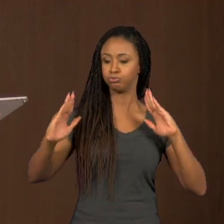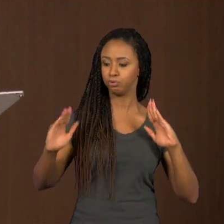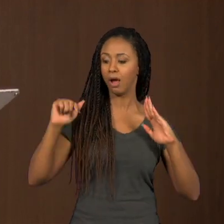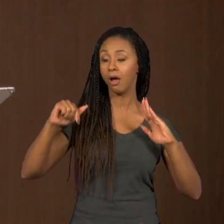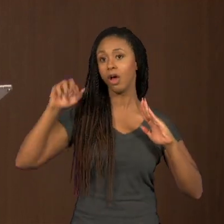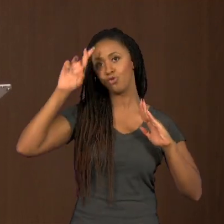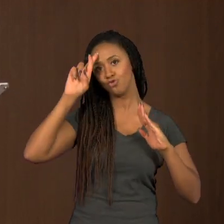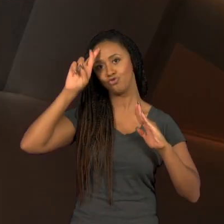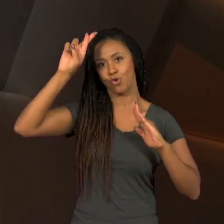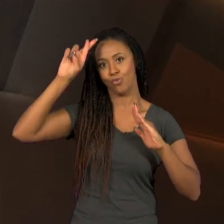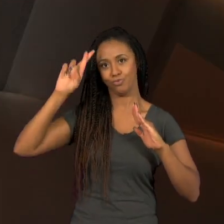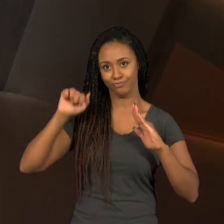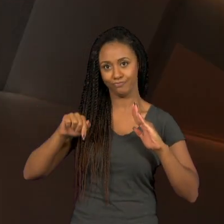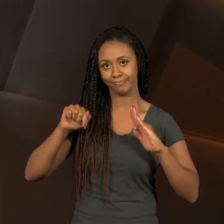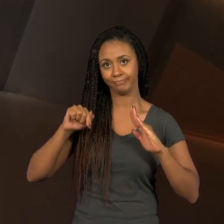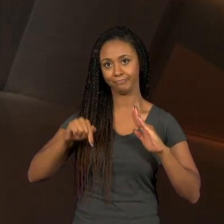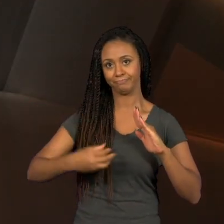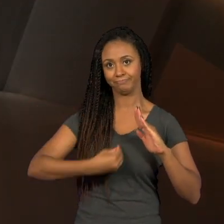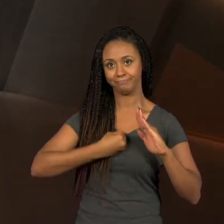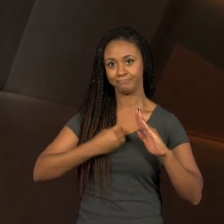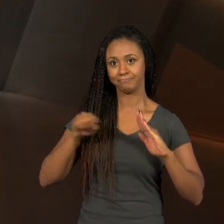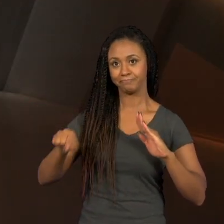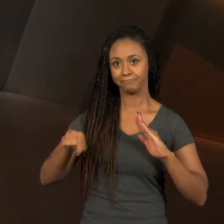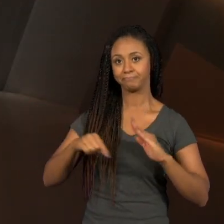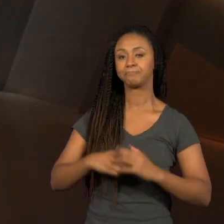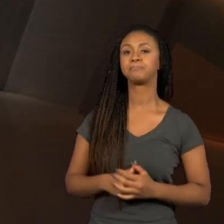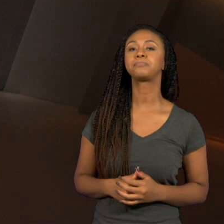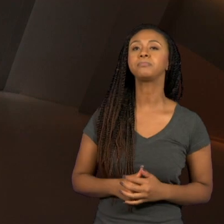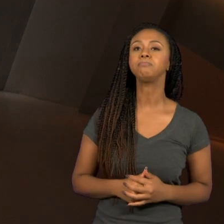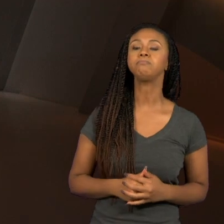PROPRIETÁRIO. ENTÃO, AQUI A GENTE TEM, SÓ PRA